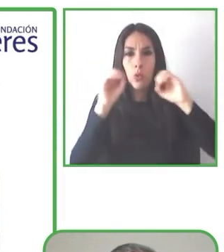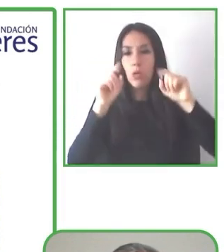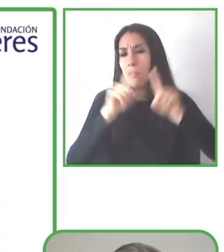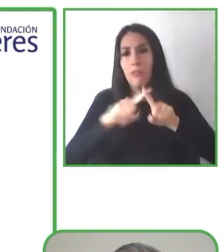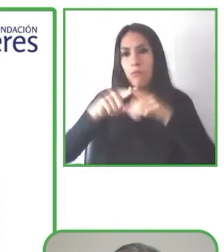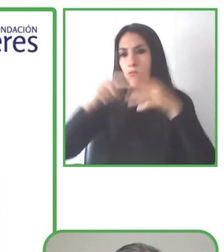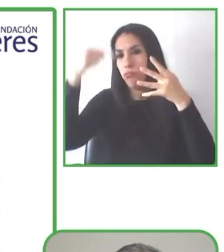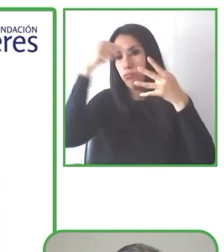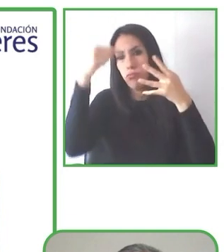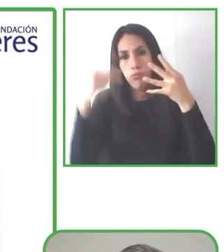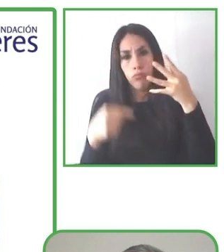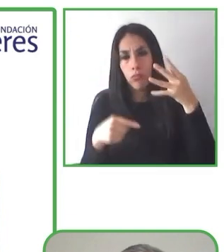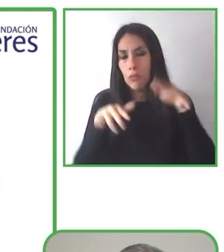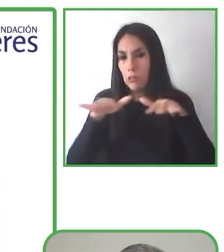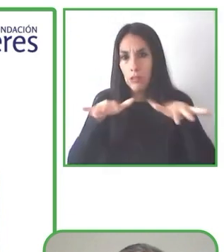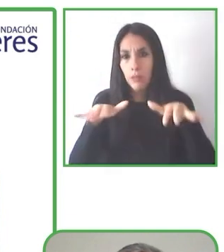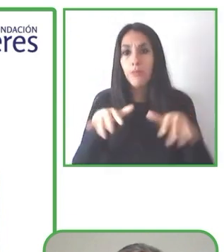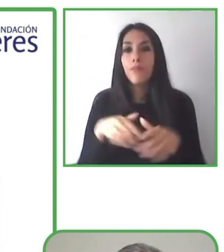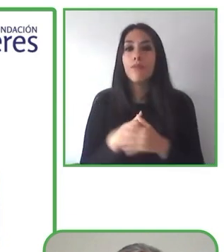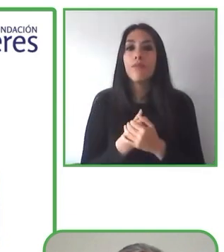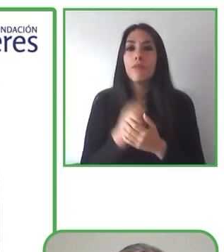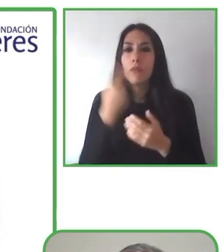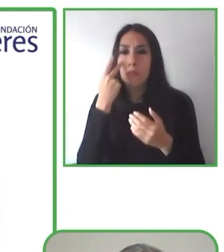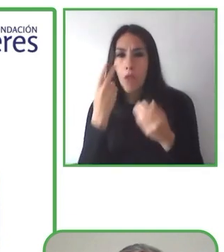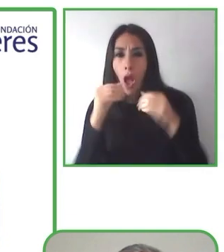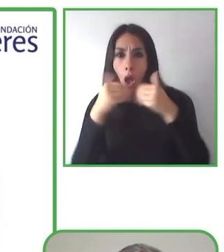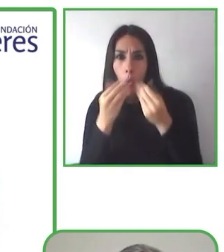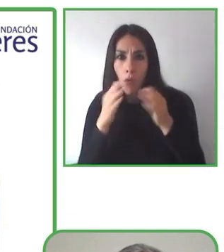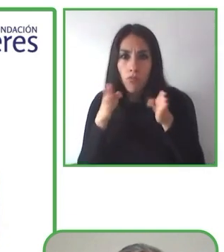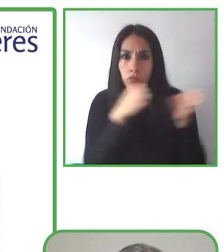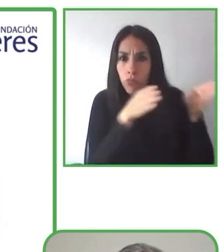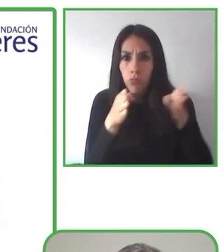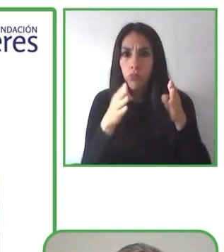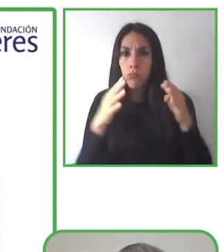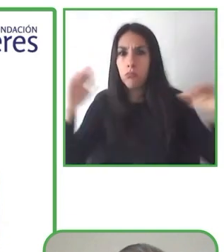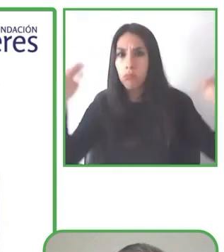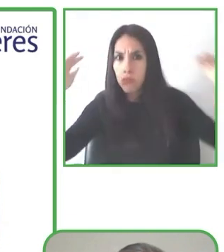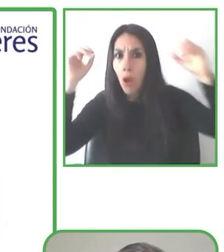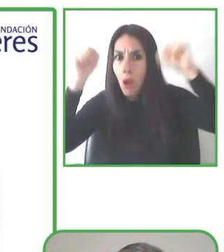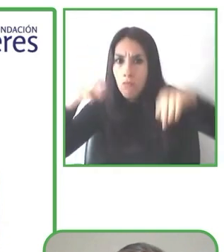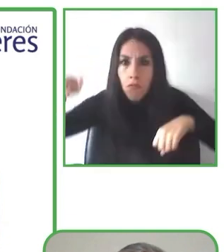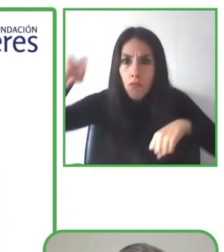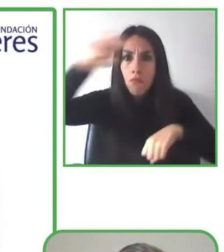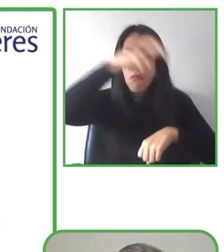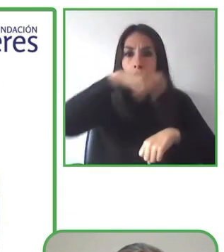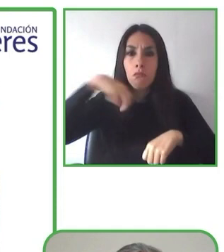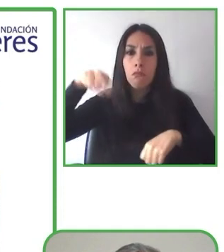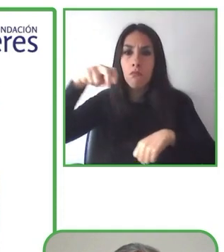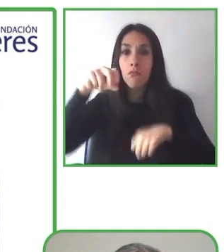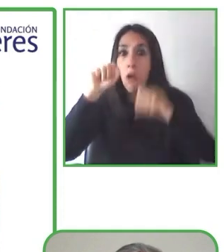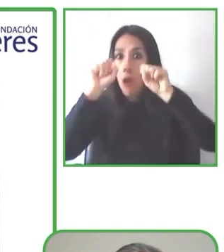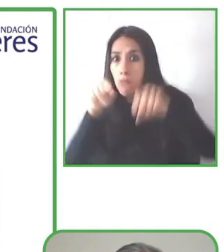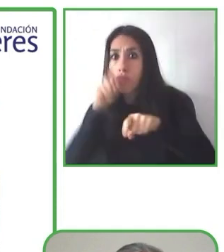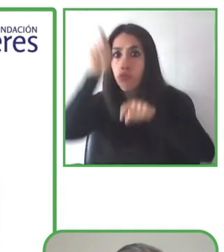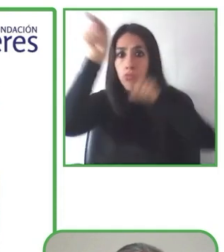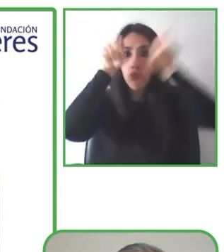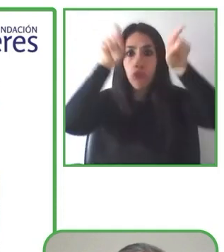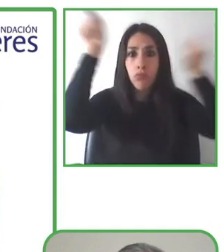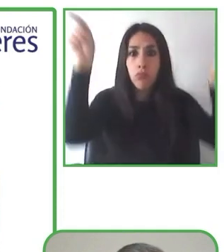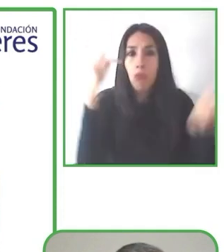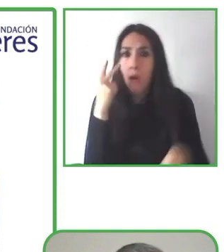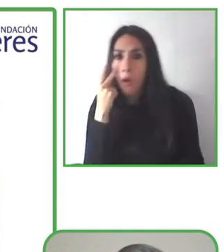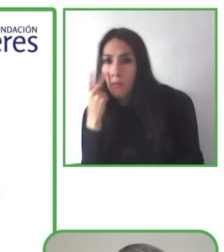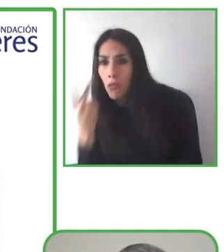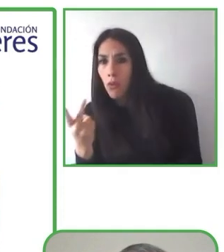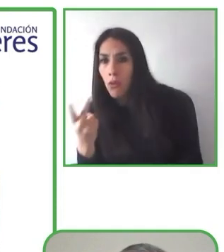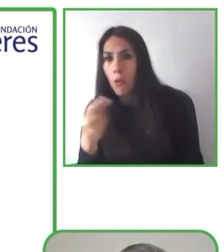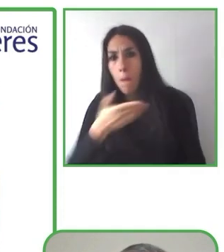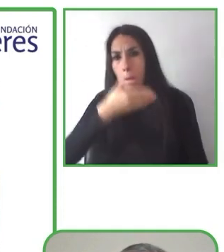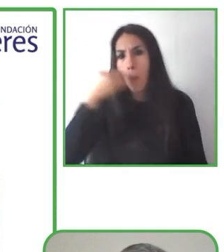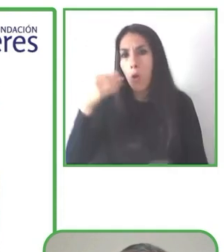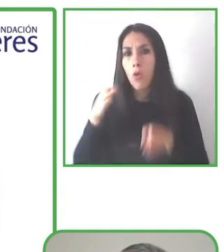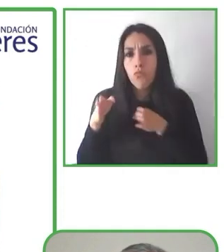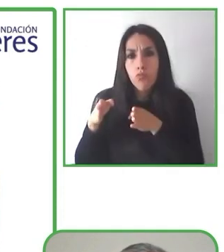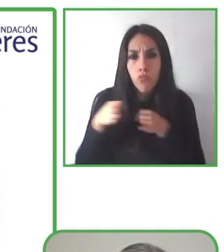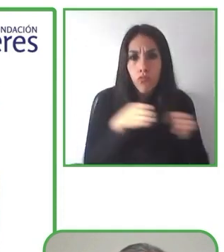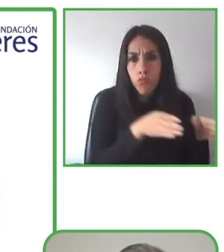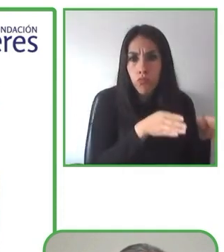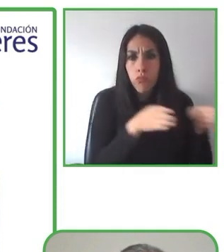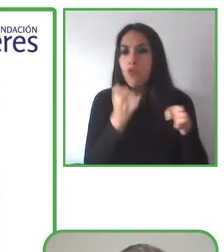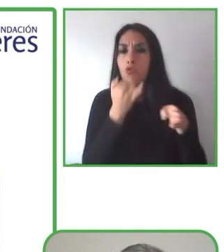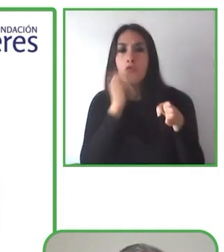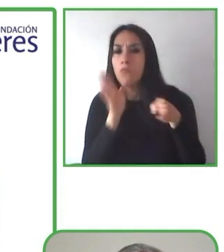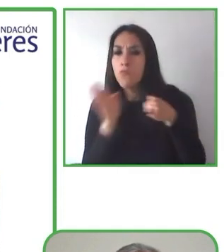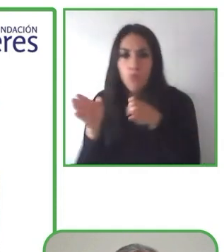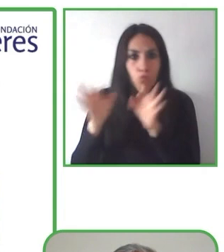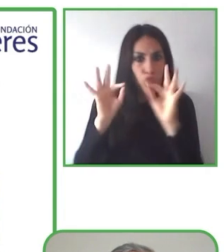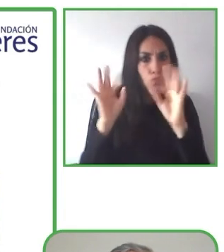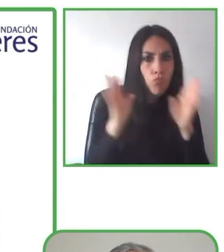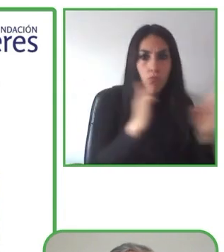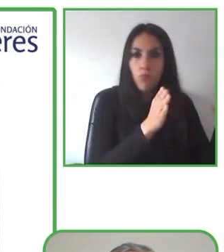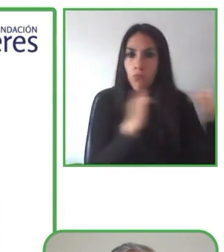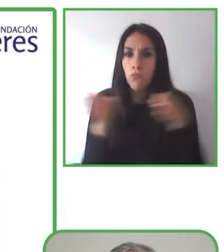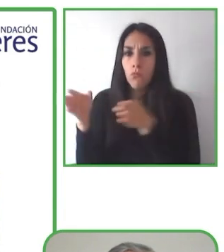Cuando quieras.